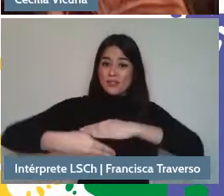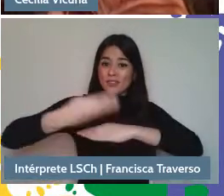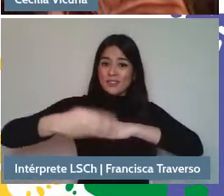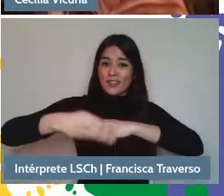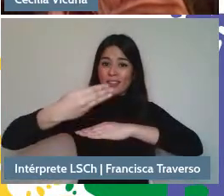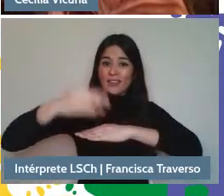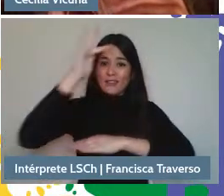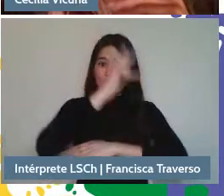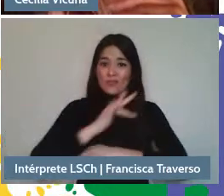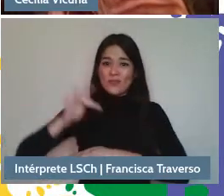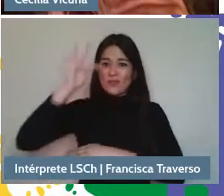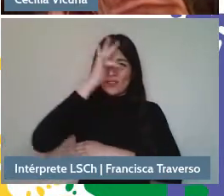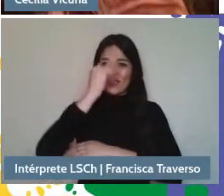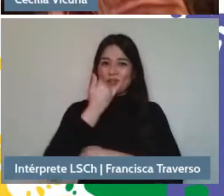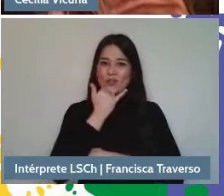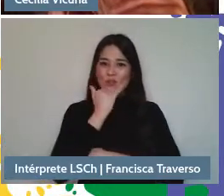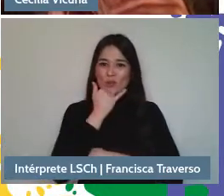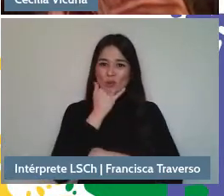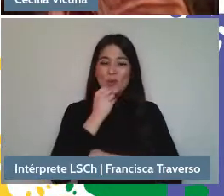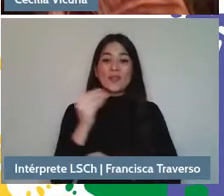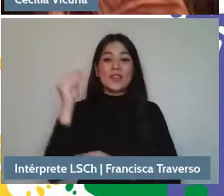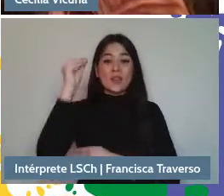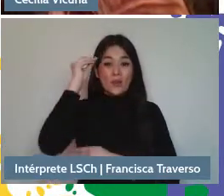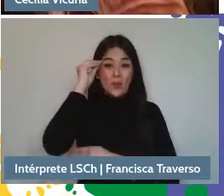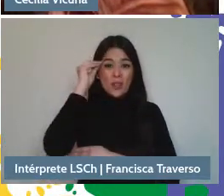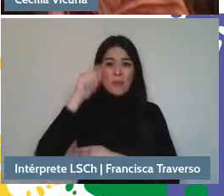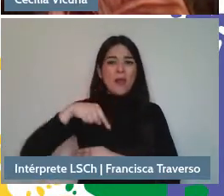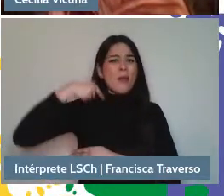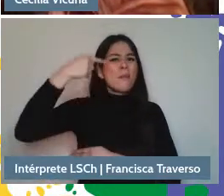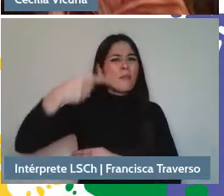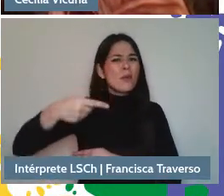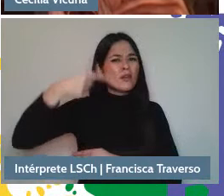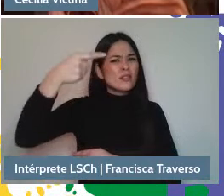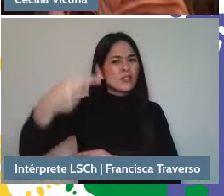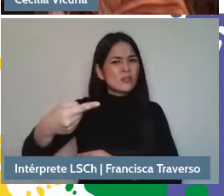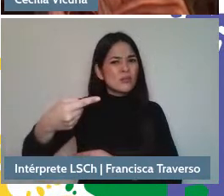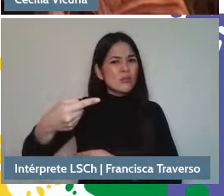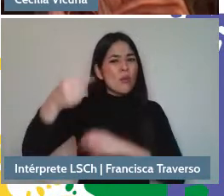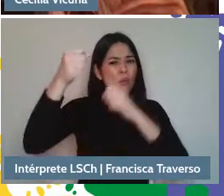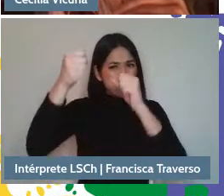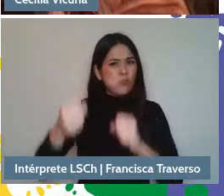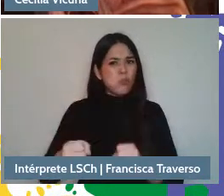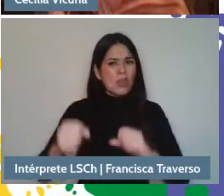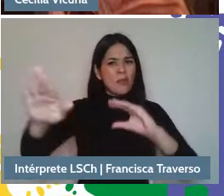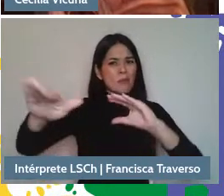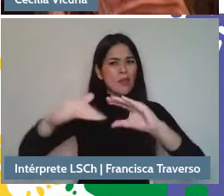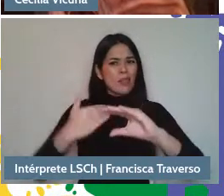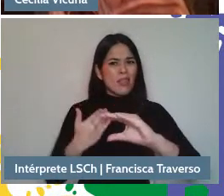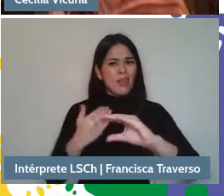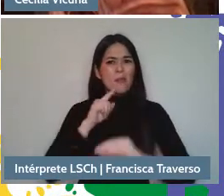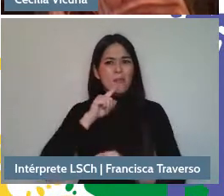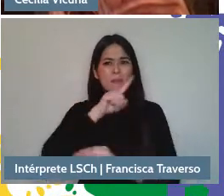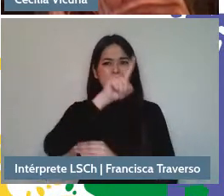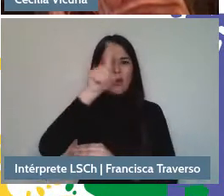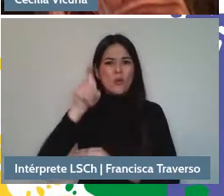Y recuerden, para los próximos encuentros pueden enviarnos desde ya sus preguntas a nuestro Facebook